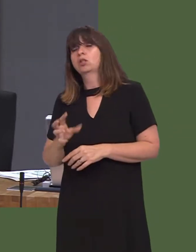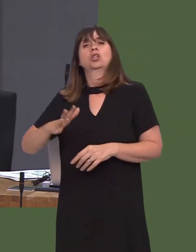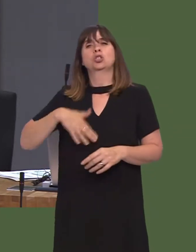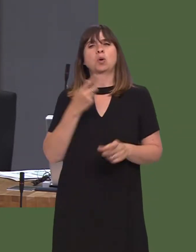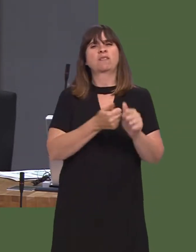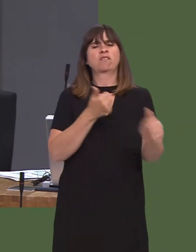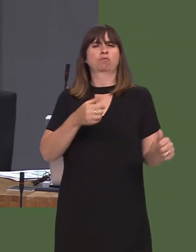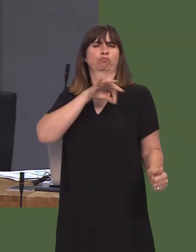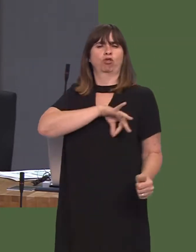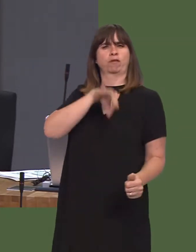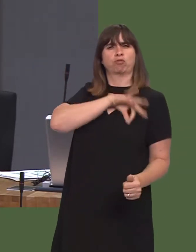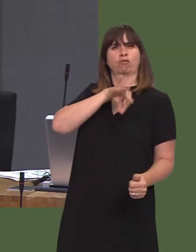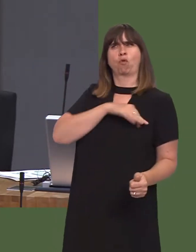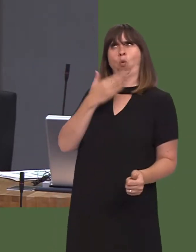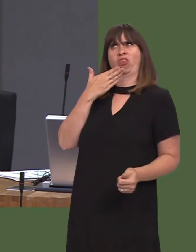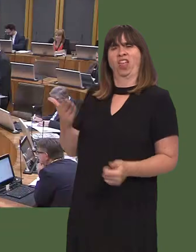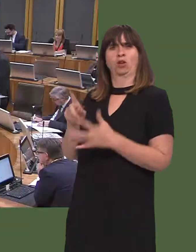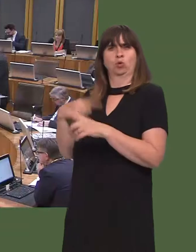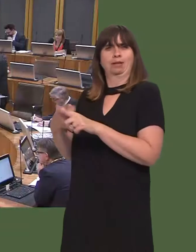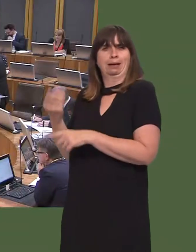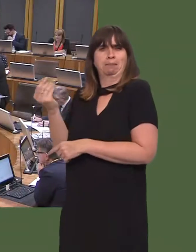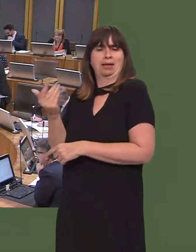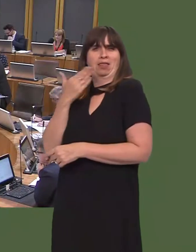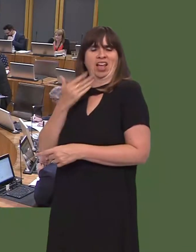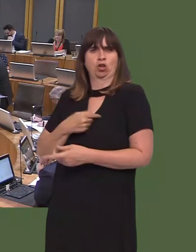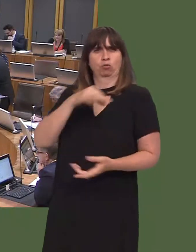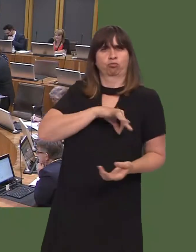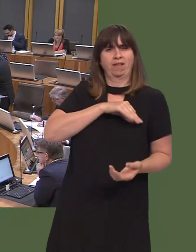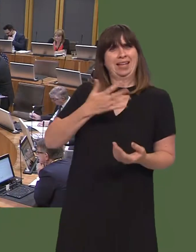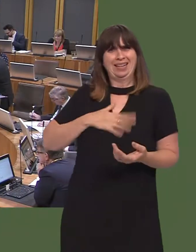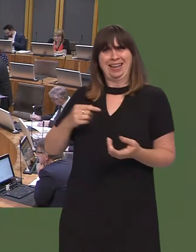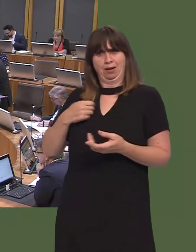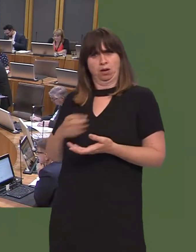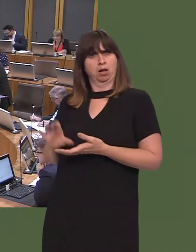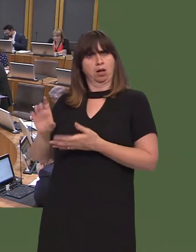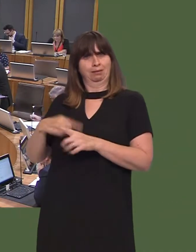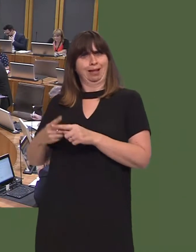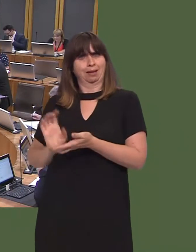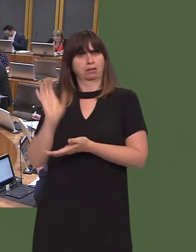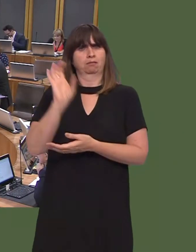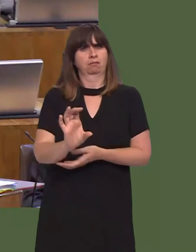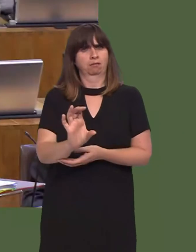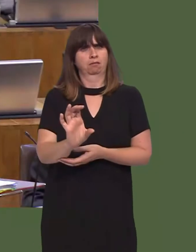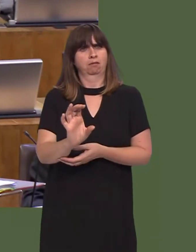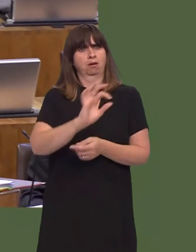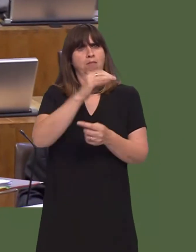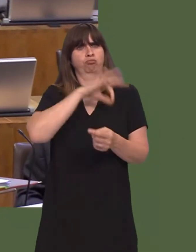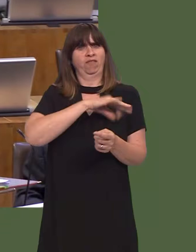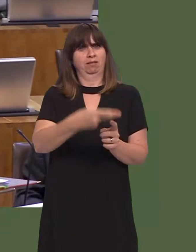gefn arian cyhoeddus? Carwyn Jones: Byddai hynny, wrth gwrs, yn rhywbeth y byddwn iín ei dderbyn. Gallaf ddweud hynny a dim byd arall, rwyín credu.